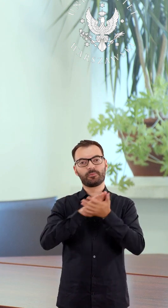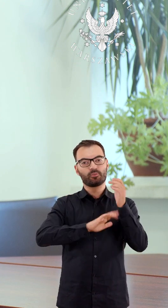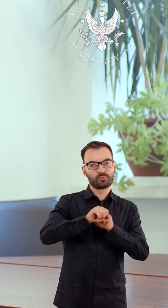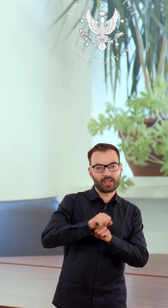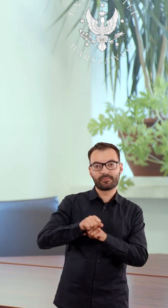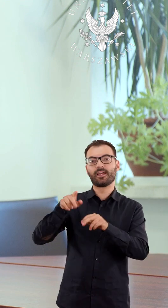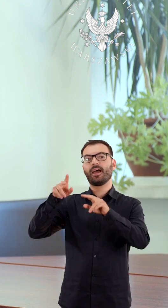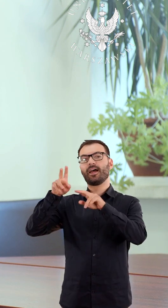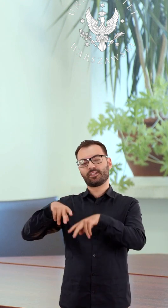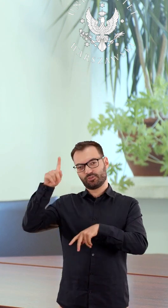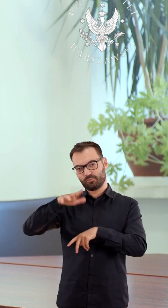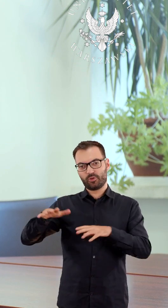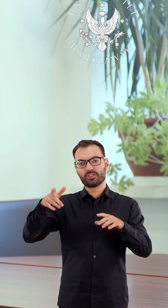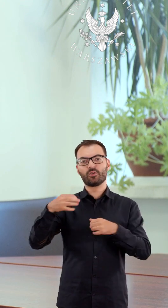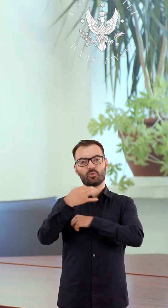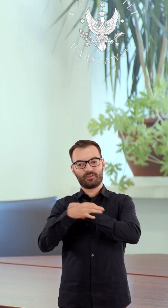z pozostałą częścią społeczności uczelni.